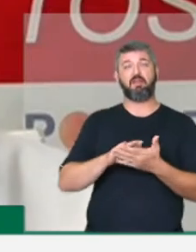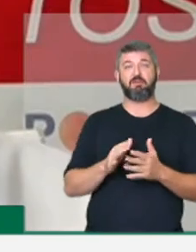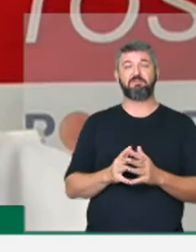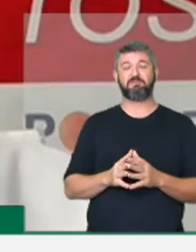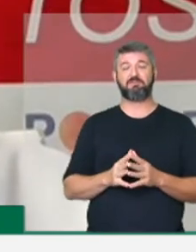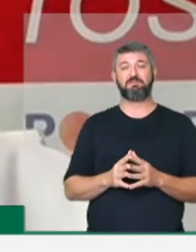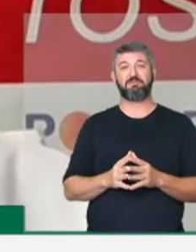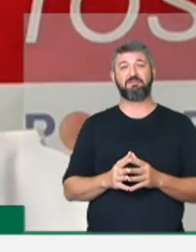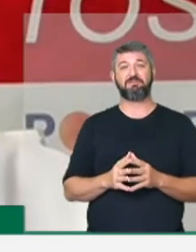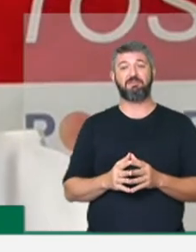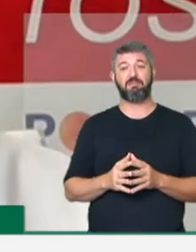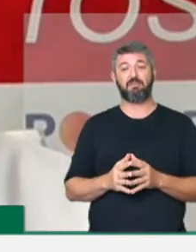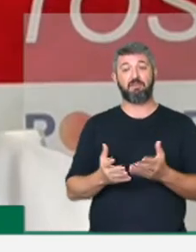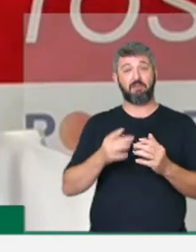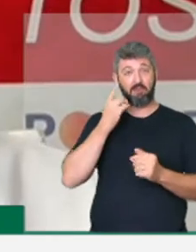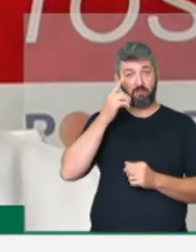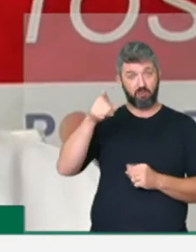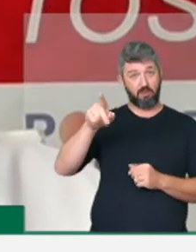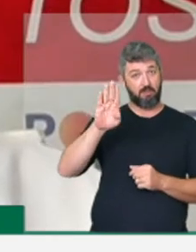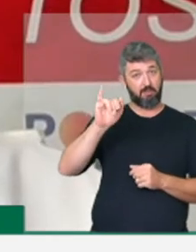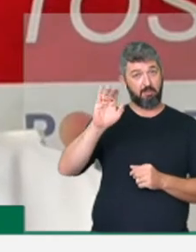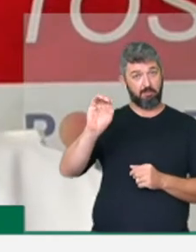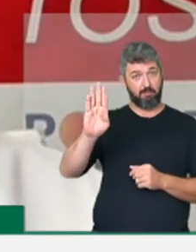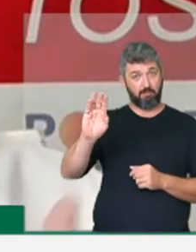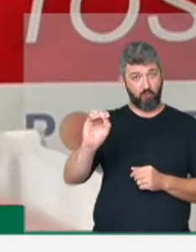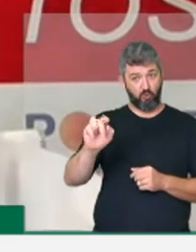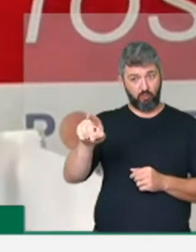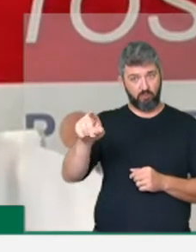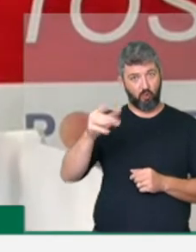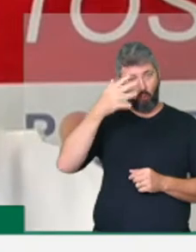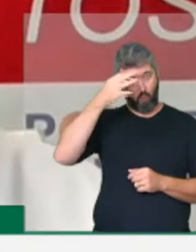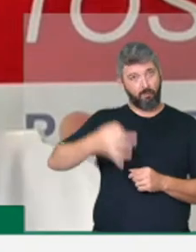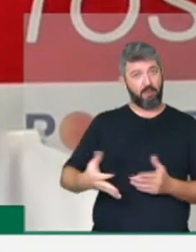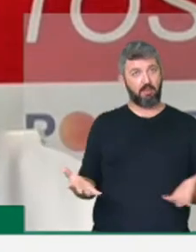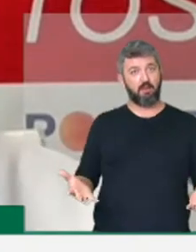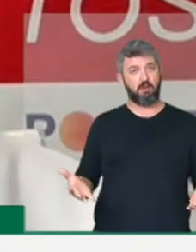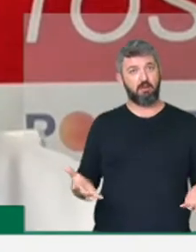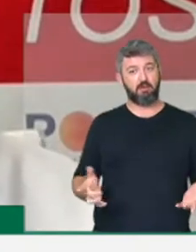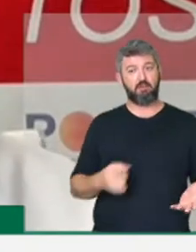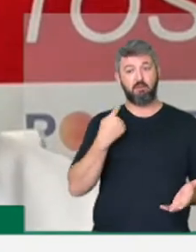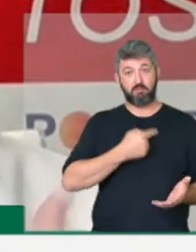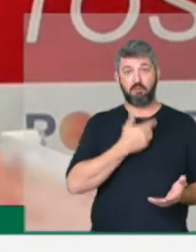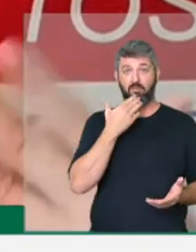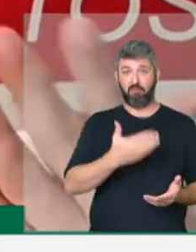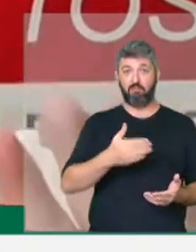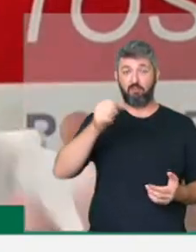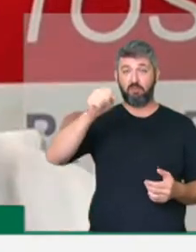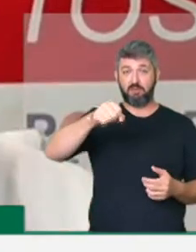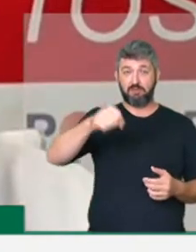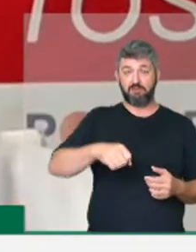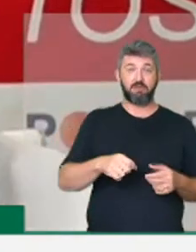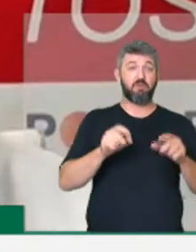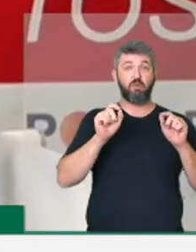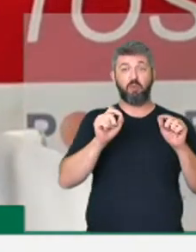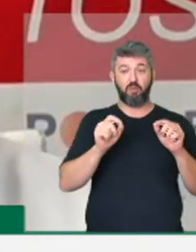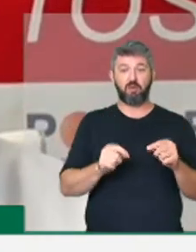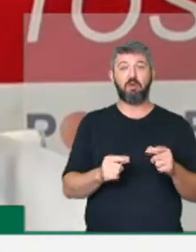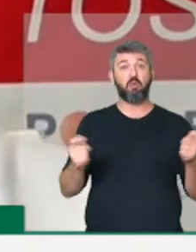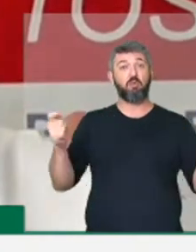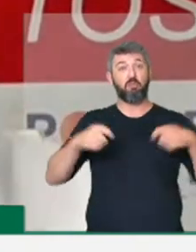O BRASIL. TANTO QUE O PRÓPRIO PARTIDO DELE VOTOU COM O DESTAQUE DA ESQUERDA. AÍ QUEM É A FAVOR, QUEM É CONTRA TUDO E A FAVOR DE NADA? ENTÃ O... VAMOS, VAMOS NOS